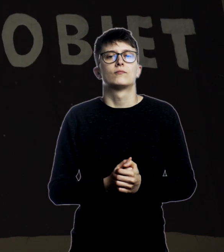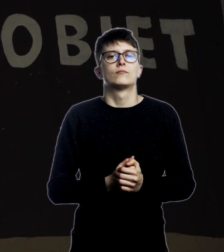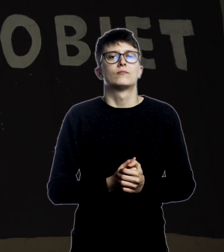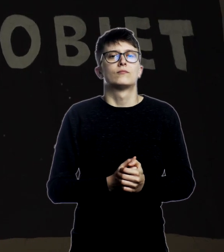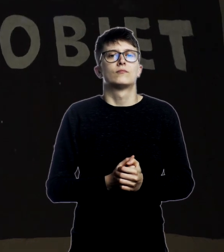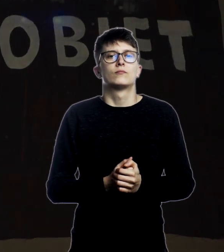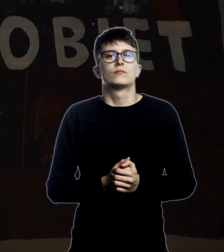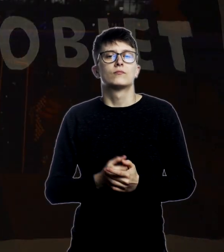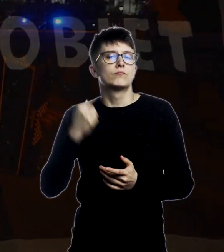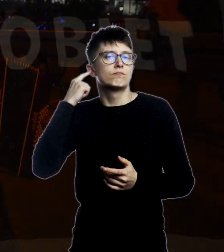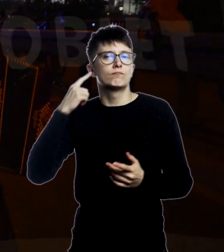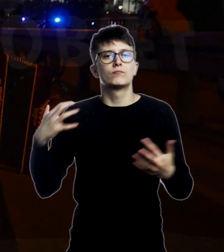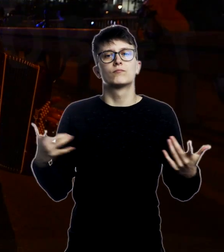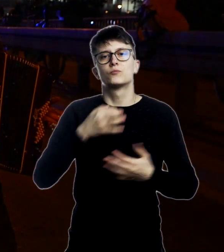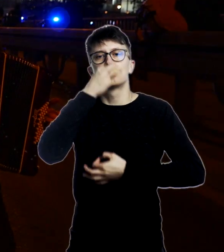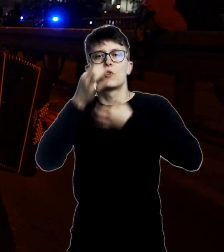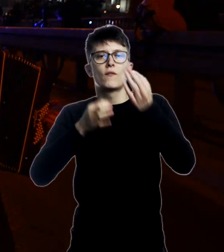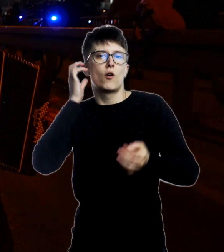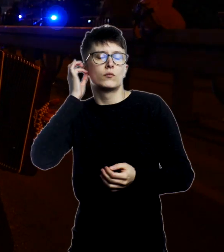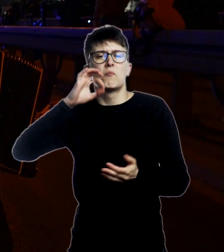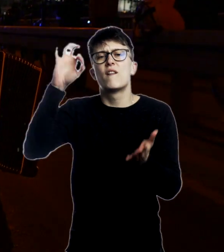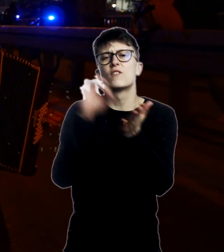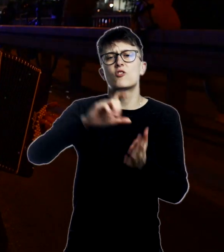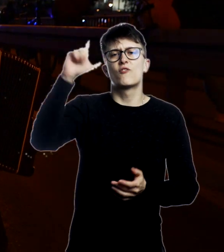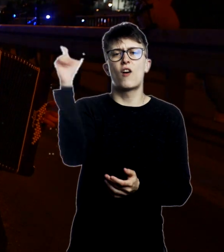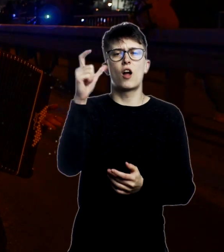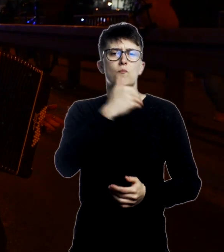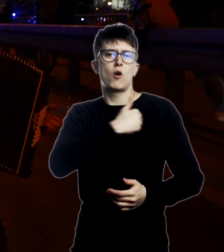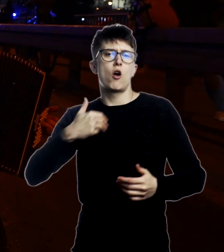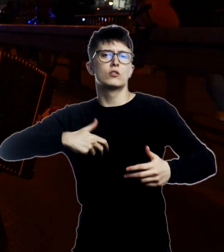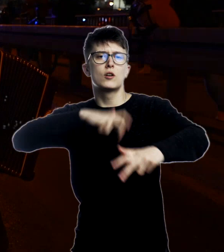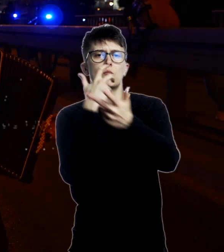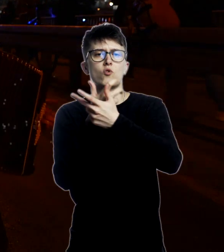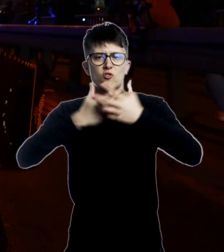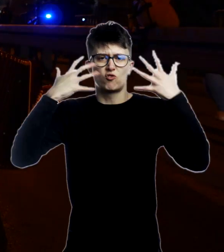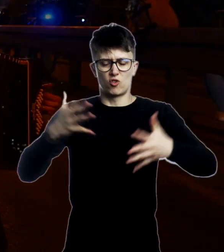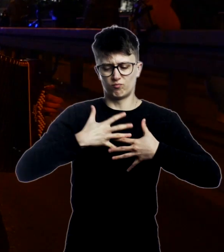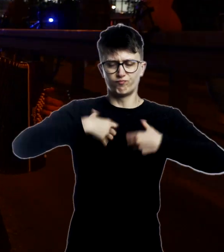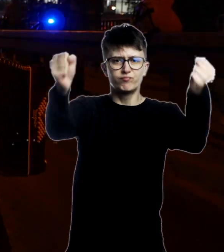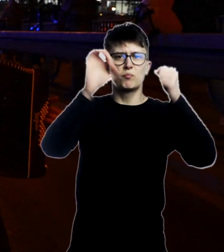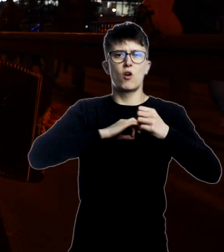[akordeon, kobieta śpiewa]: Pewnego czwartku polski Trybunał chciał przejąć moje ciało, twoje ciało,